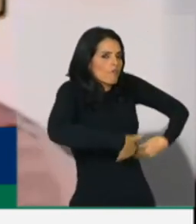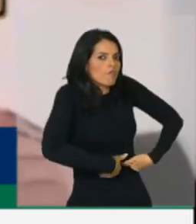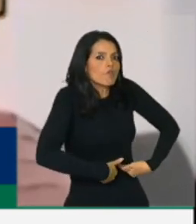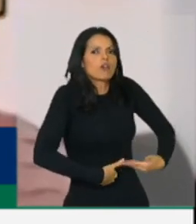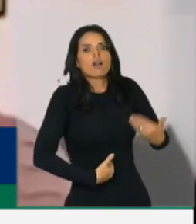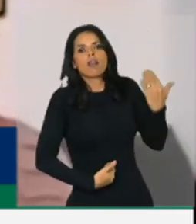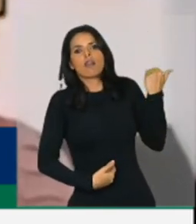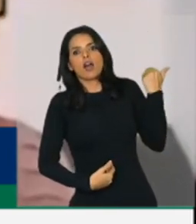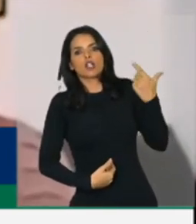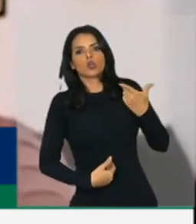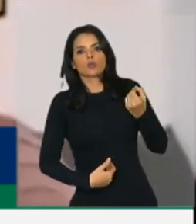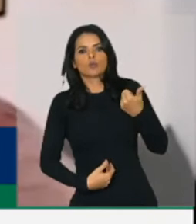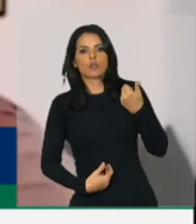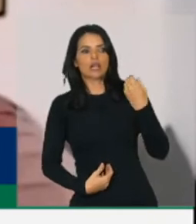ELE SAIU EM 2014. NA CONSTITUIÇÃO BRASILEIRA, NO